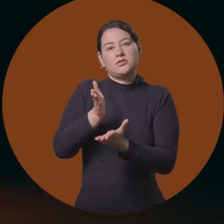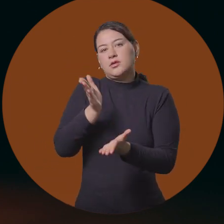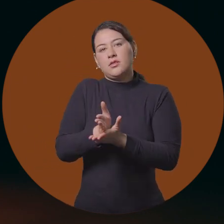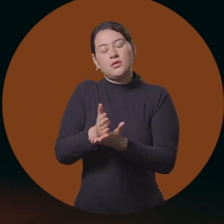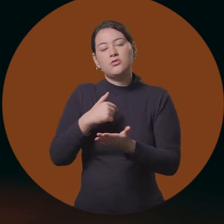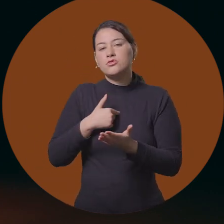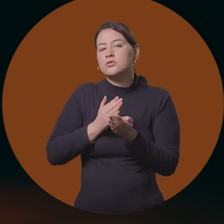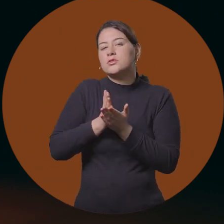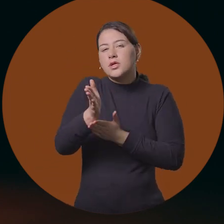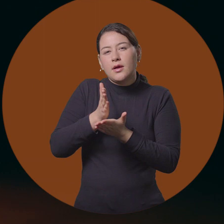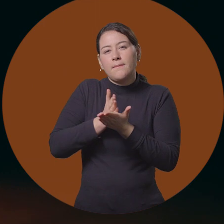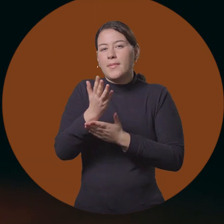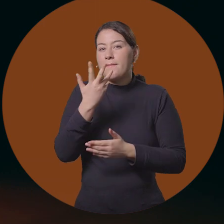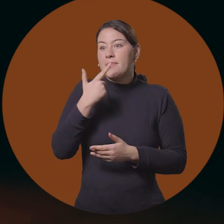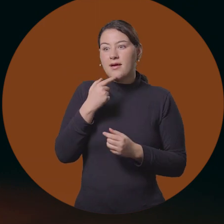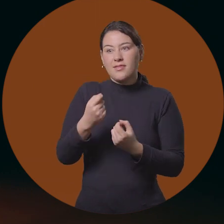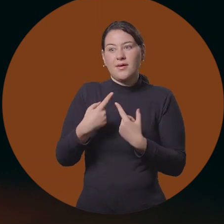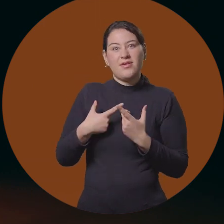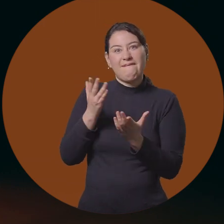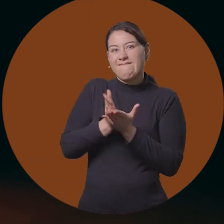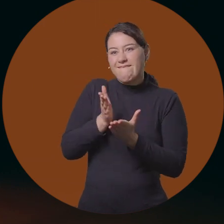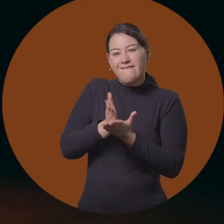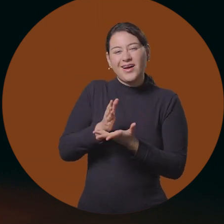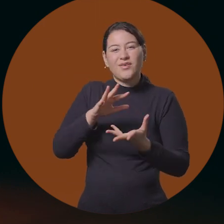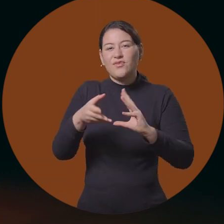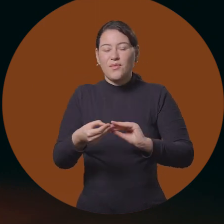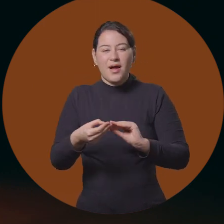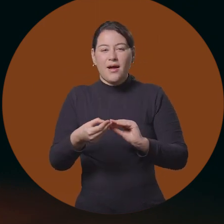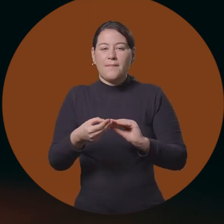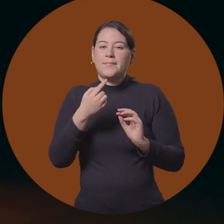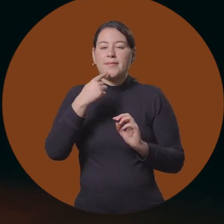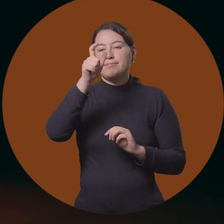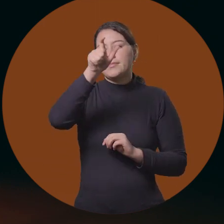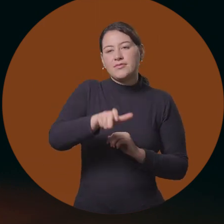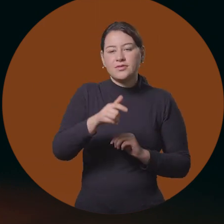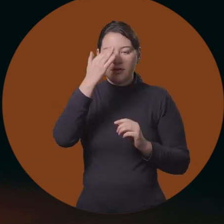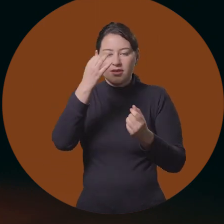Yo siempre… a mí me gustó eso El que me ponía cosas que no…